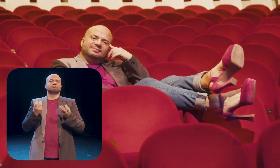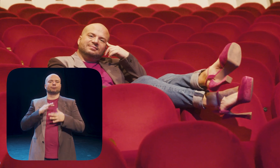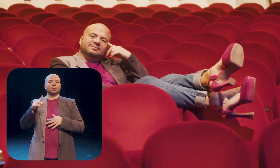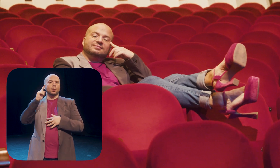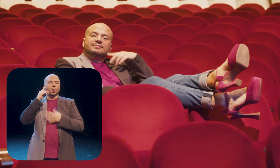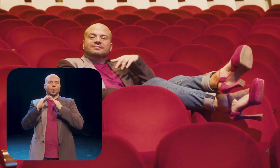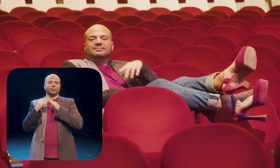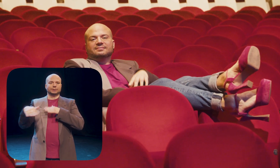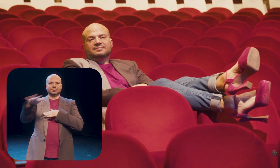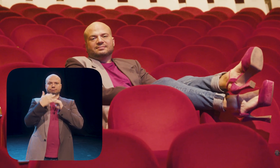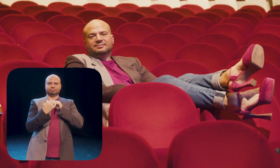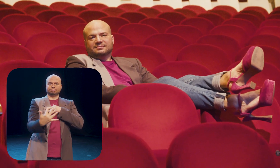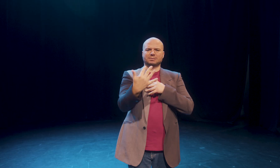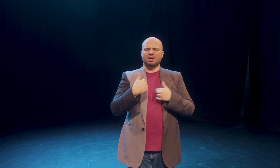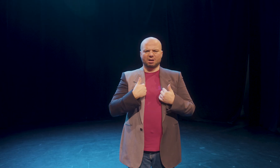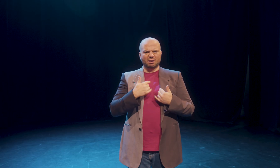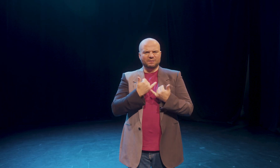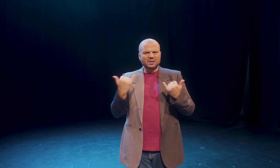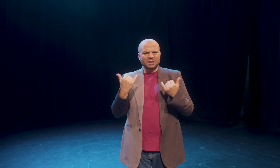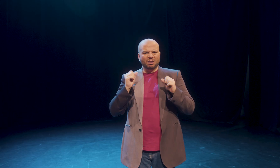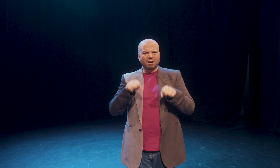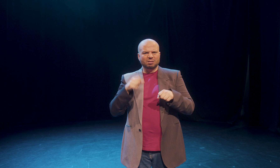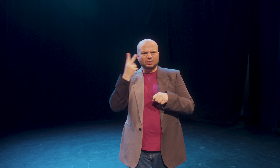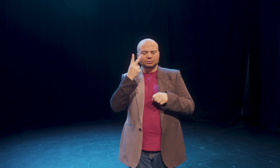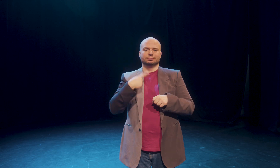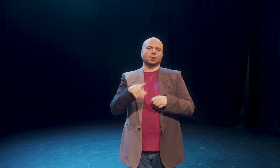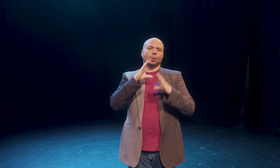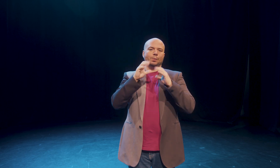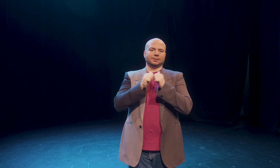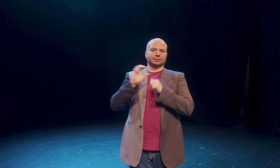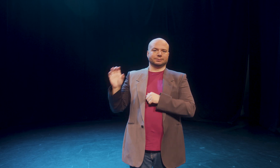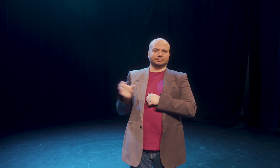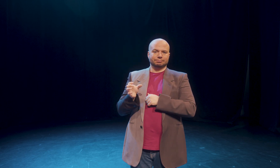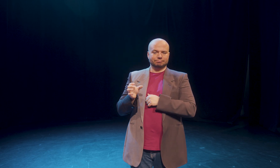Mein hörendes Publikum fragt immer, wie es mich verstehen kann.